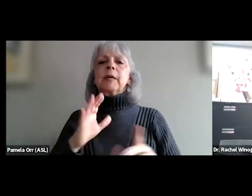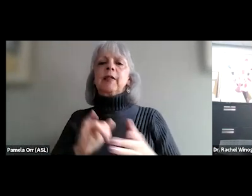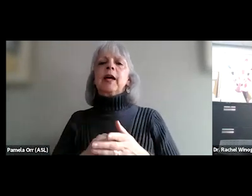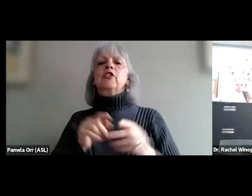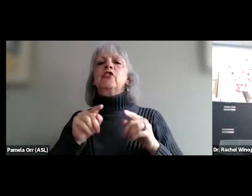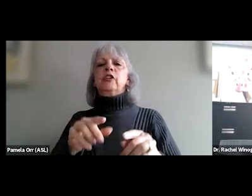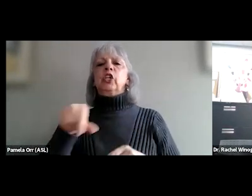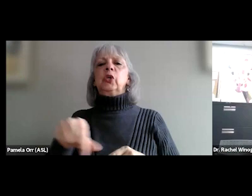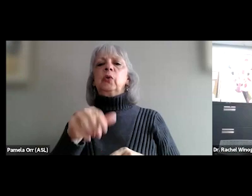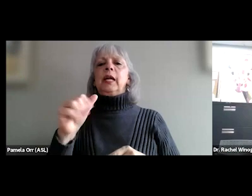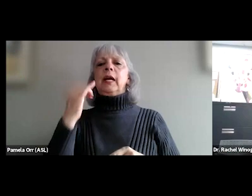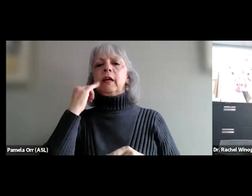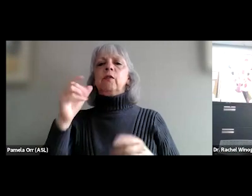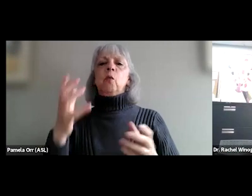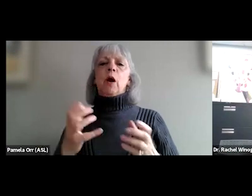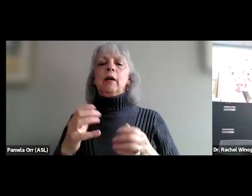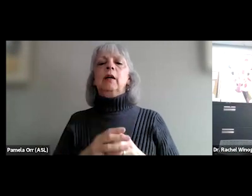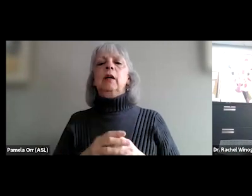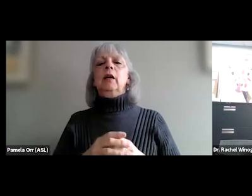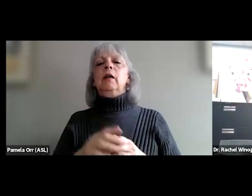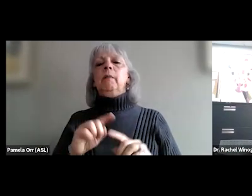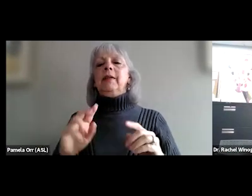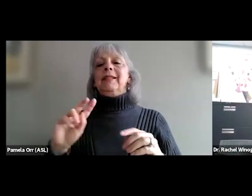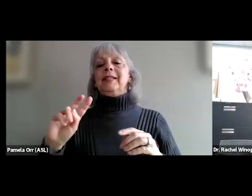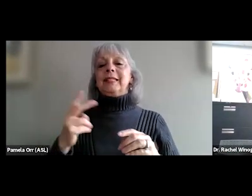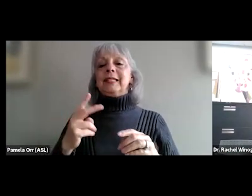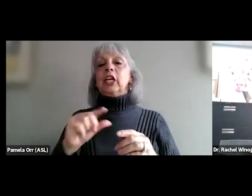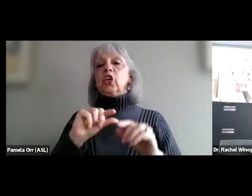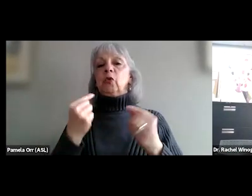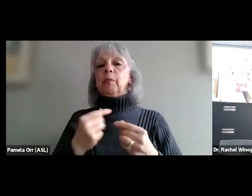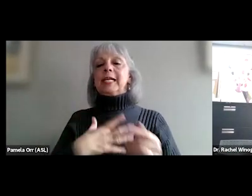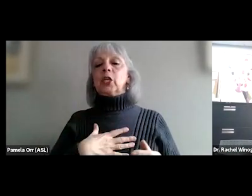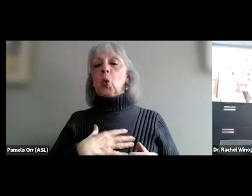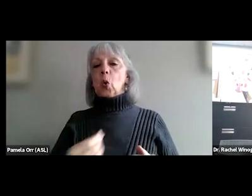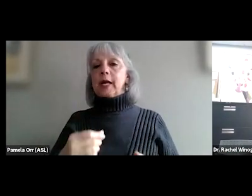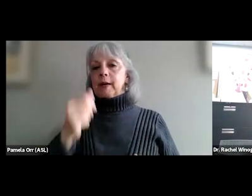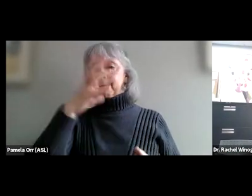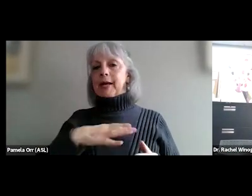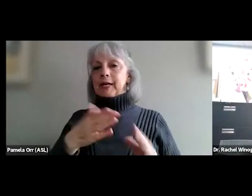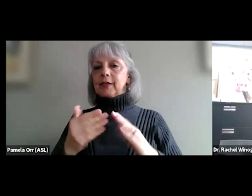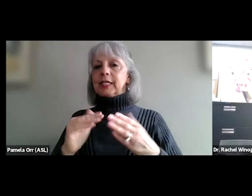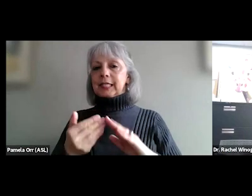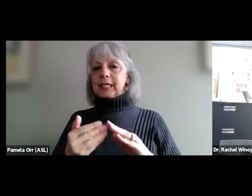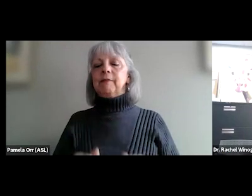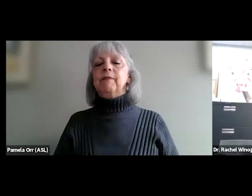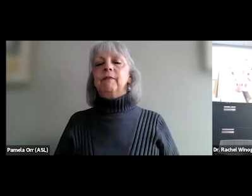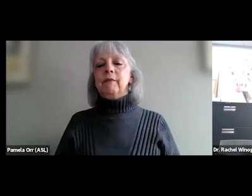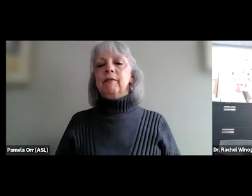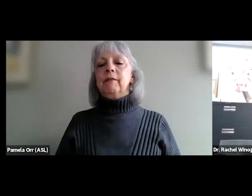El siguiente grupo más alto debería ser los hombres blancos en la ciudad... está aquí. Bien. De hecho, las tasas de mortalidad